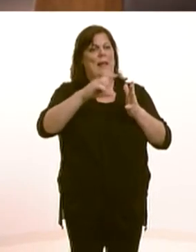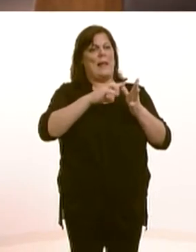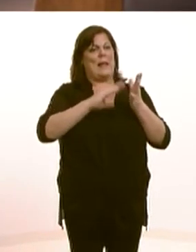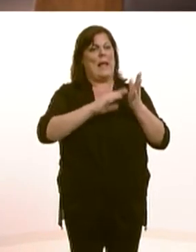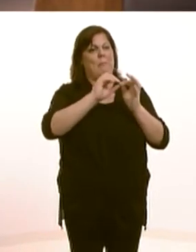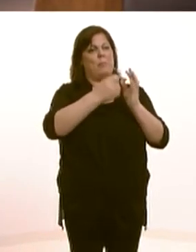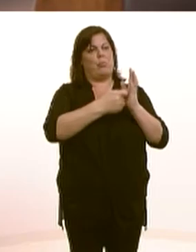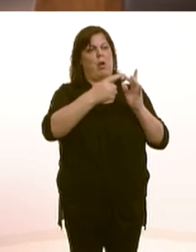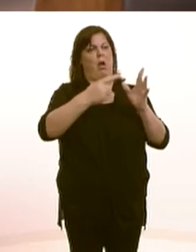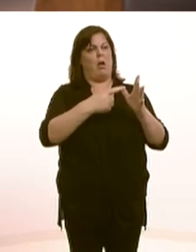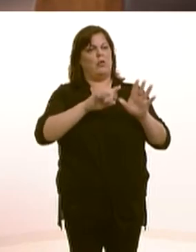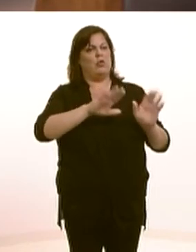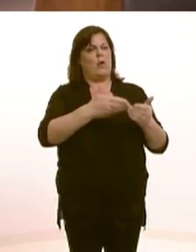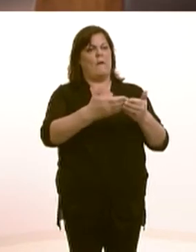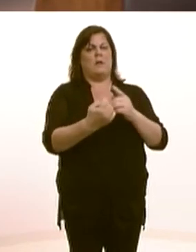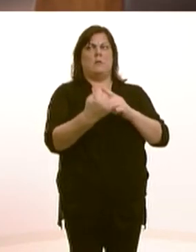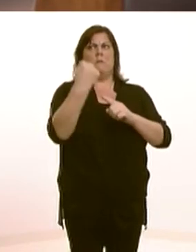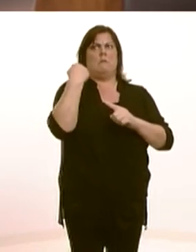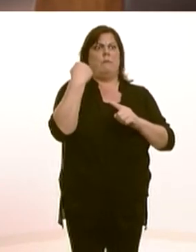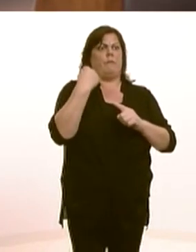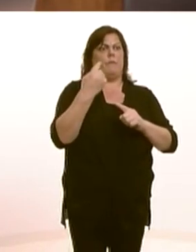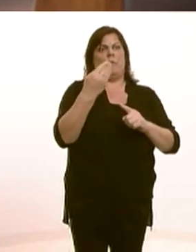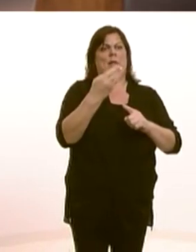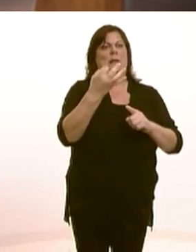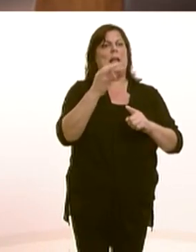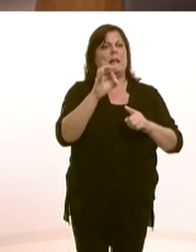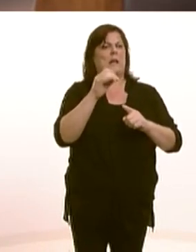Bydd y Cynulliad hwn yn cael y pwer dros fysiau yn 2018.